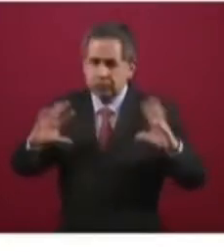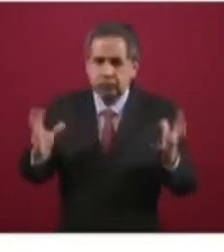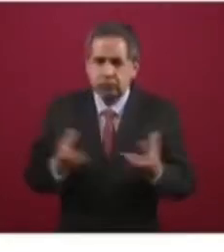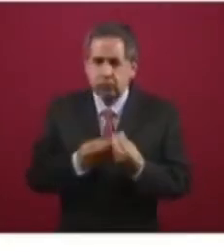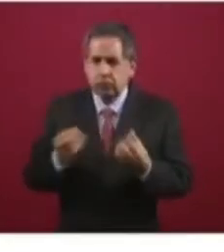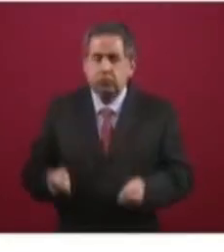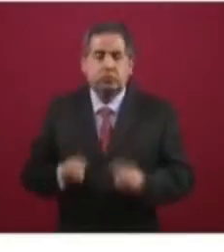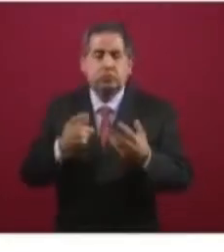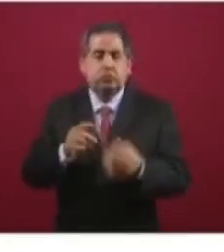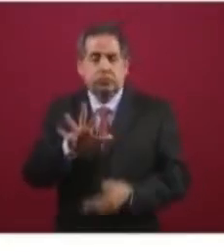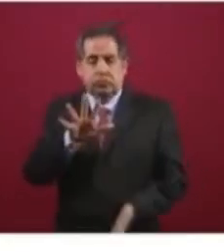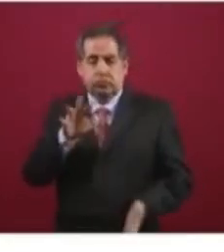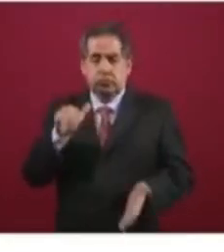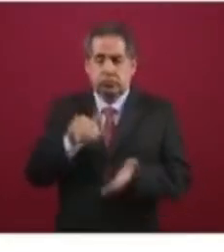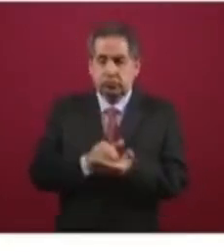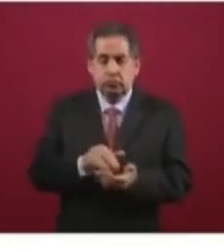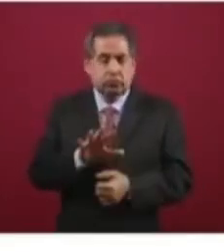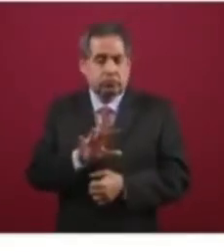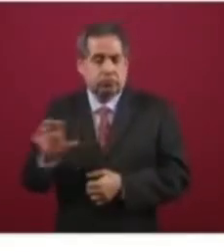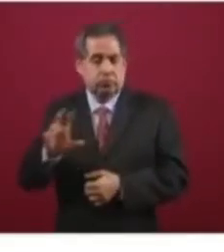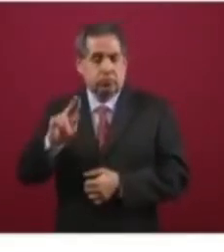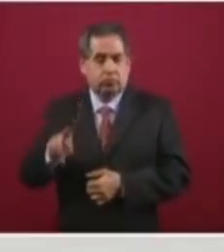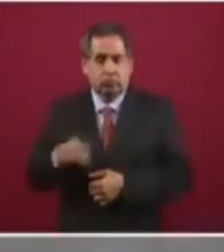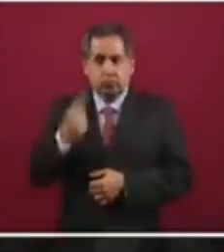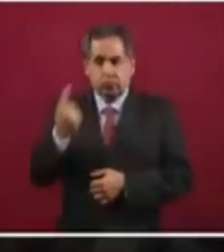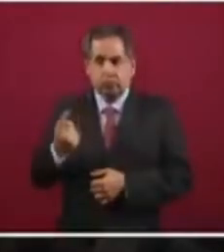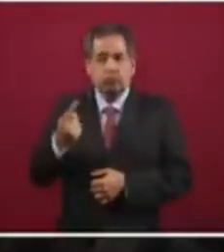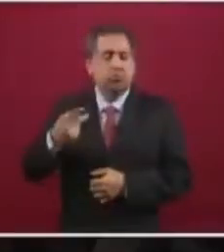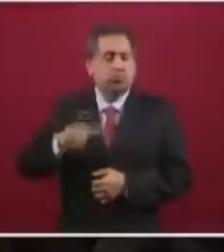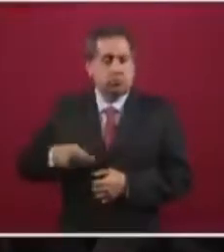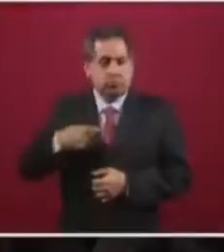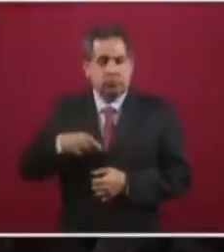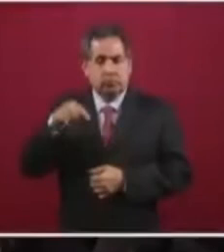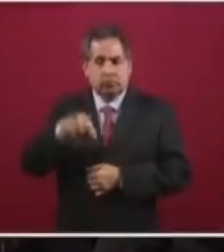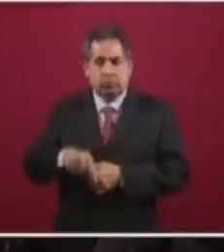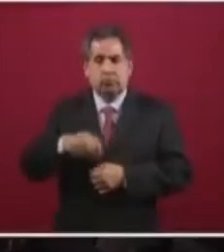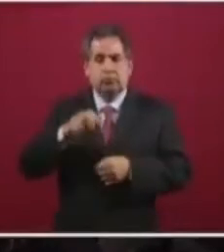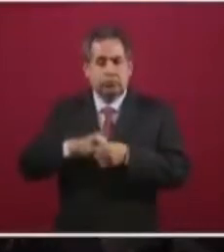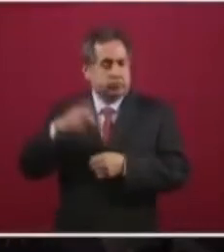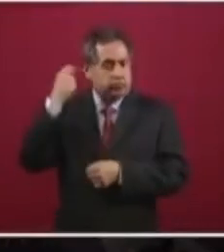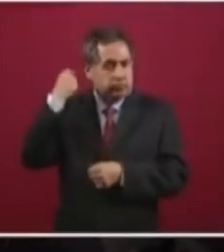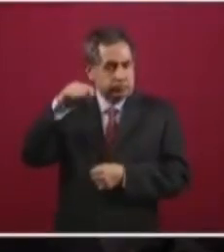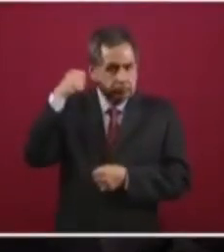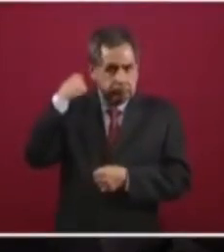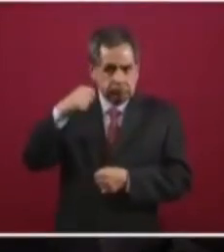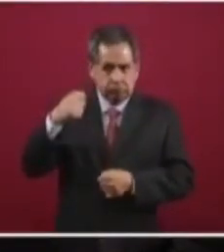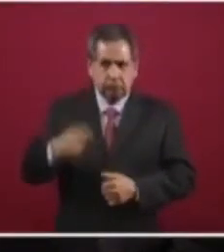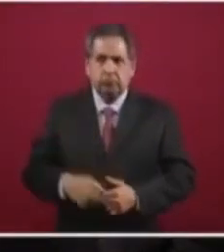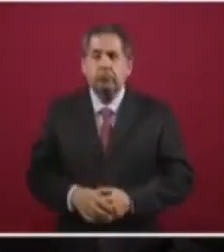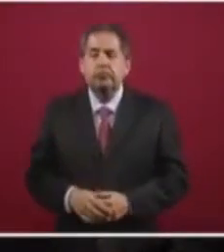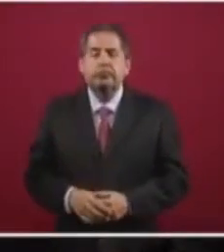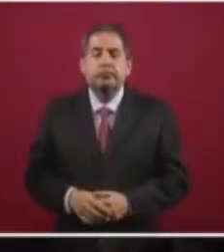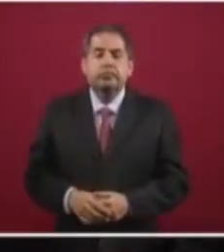un total de cinco mil 581 elementos en el estado de Tabasco.